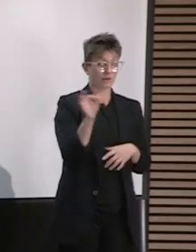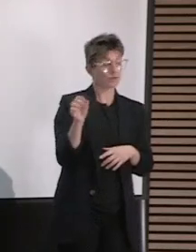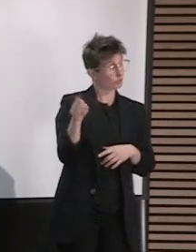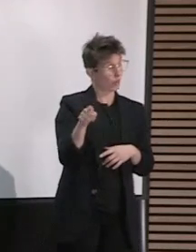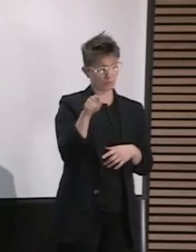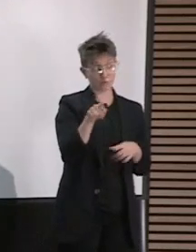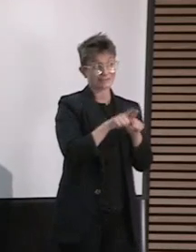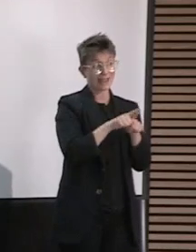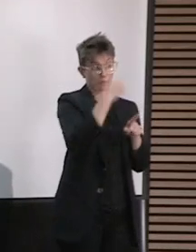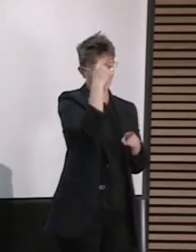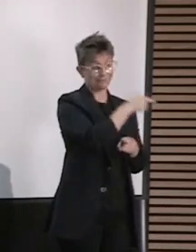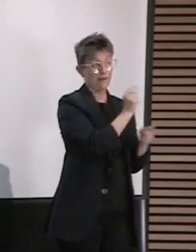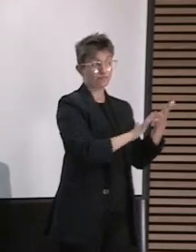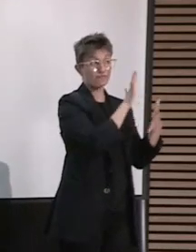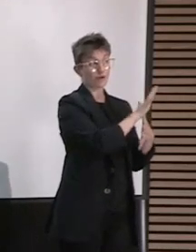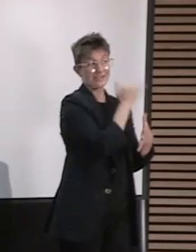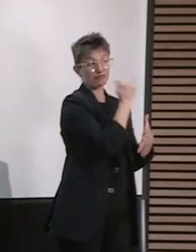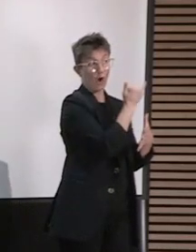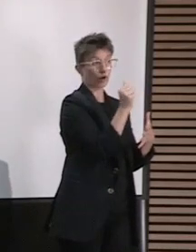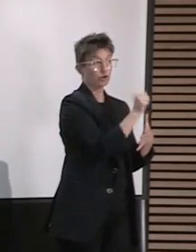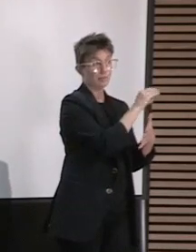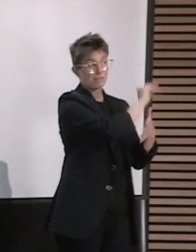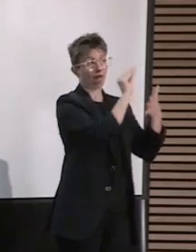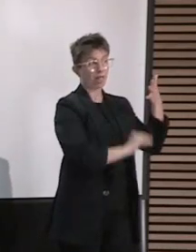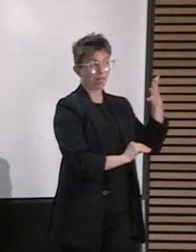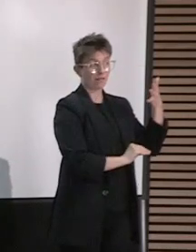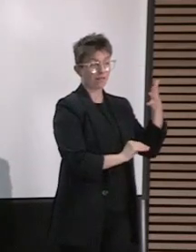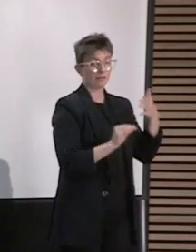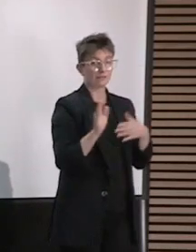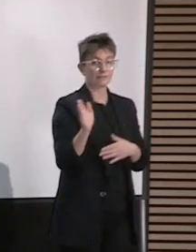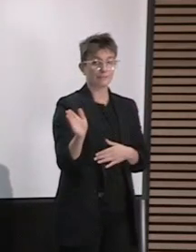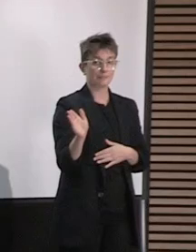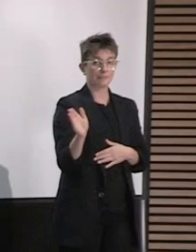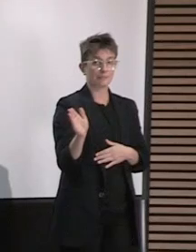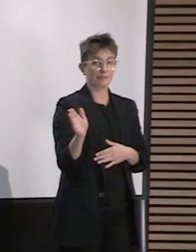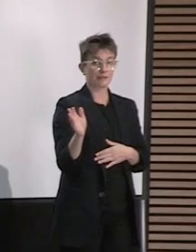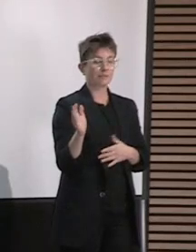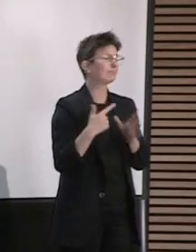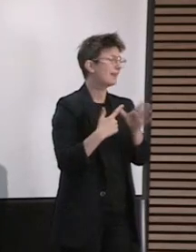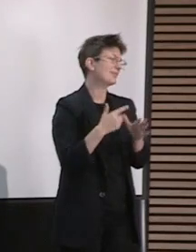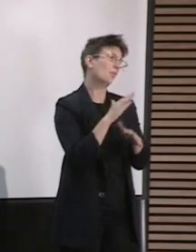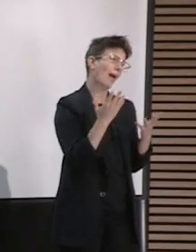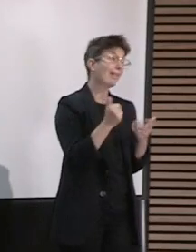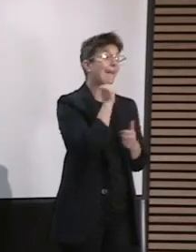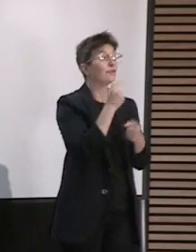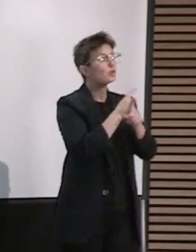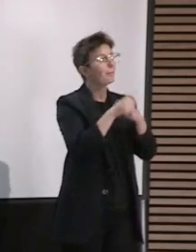Kaore au. Ko ahau kaua